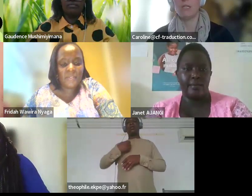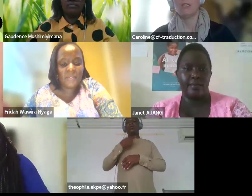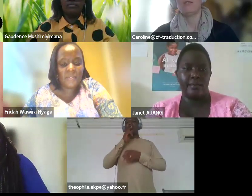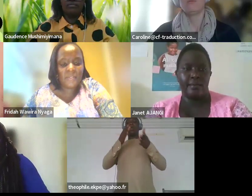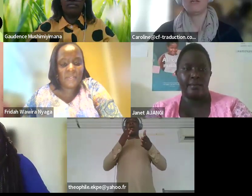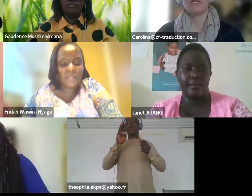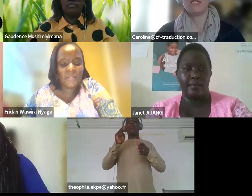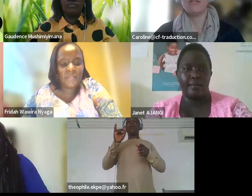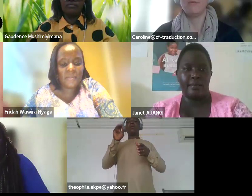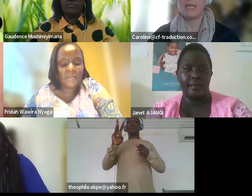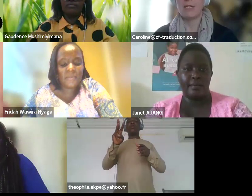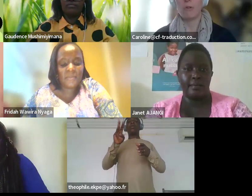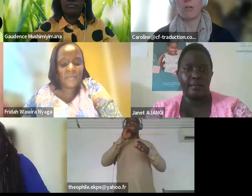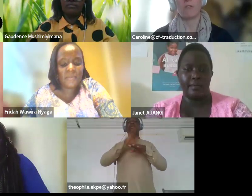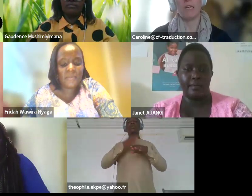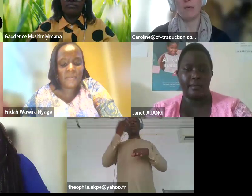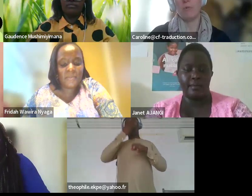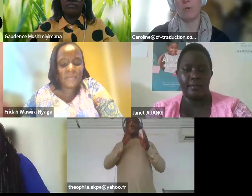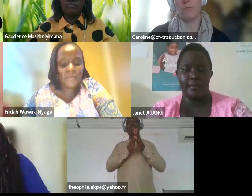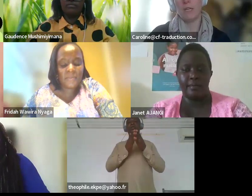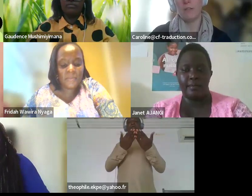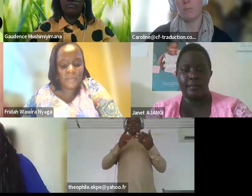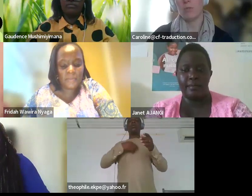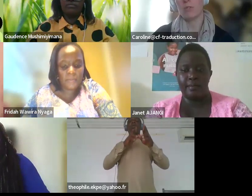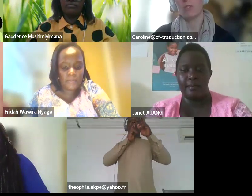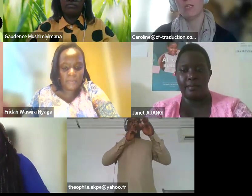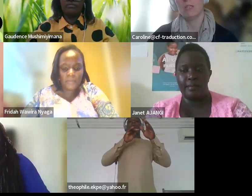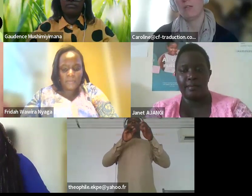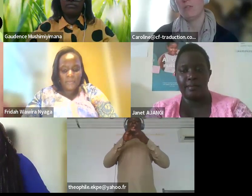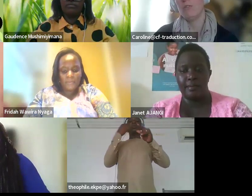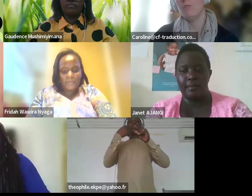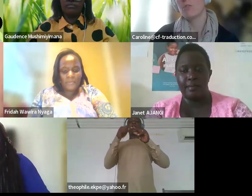et sur facebook chaîne Youtube nous répondons aux emails et vraiment encore